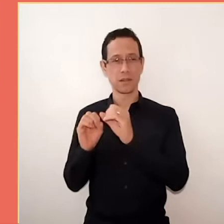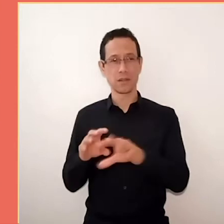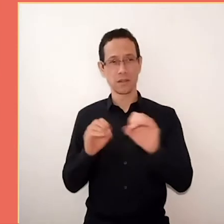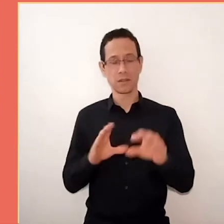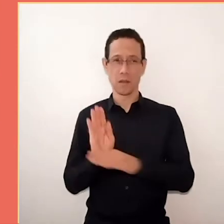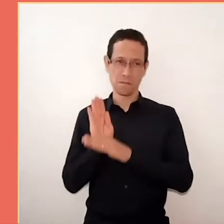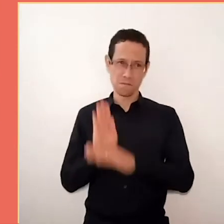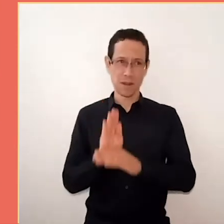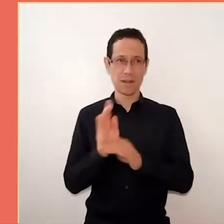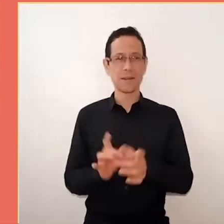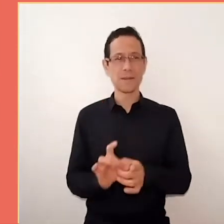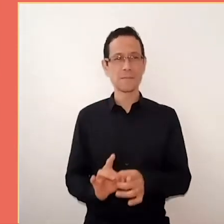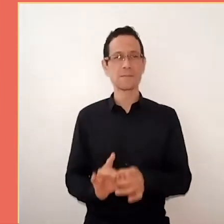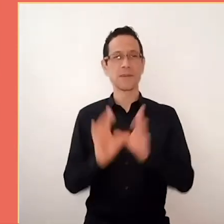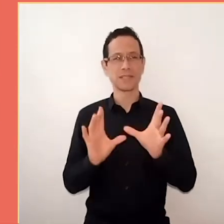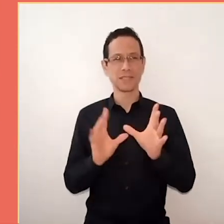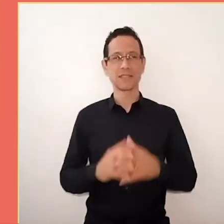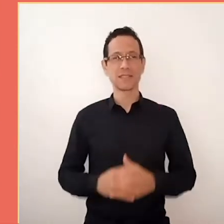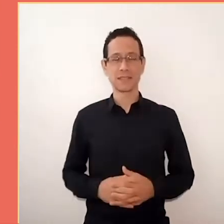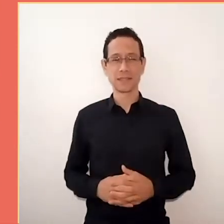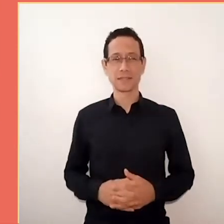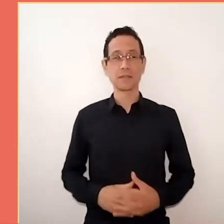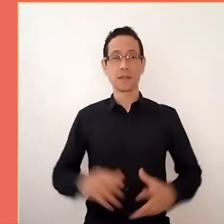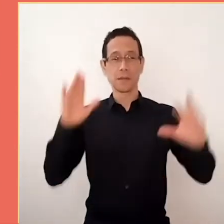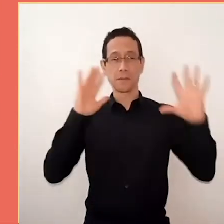E eu acho que a gente precisa pensar que, por exemplo,